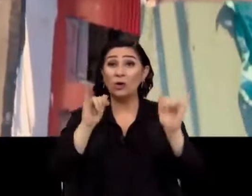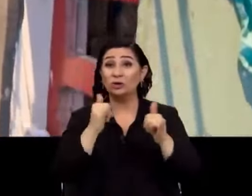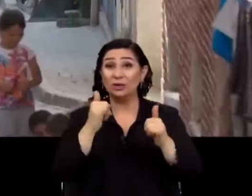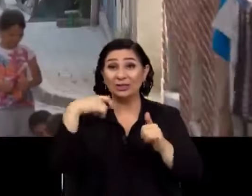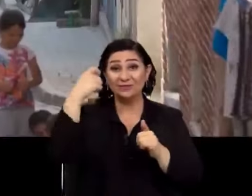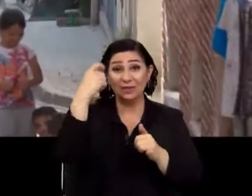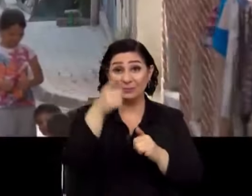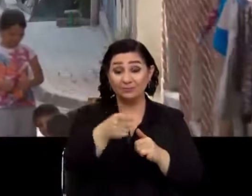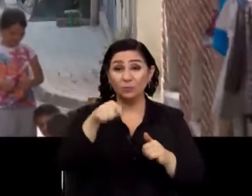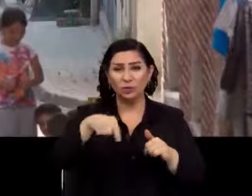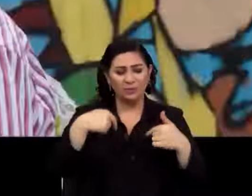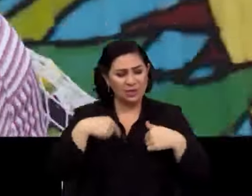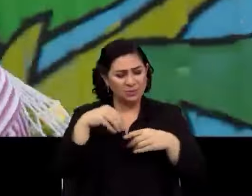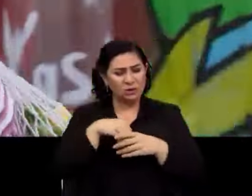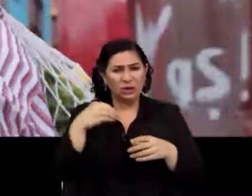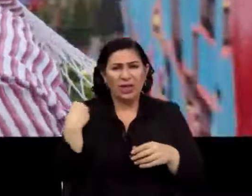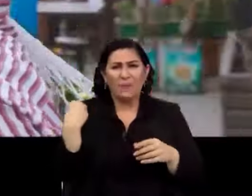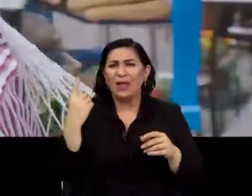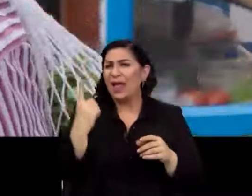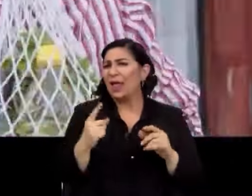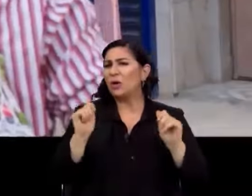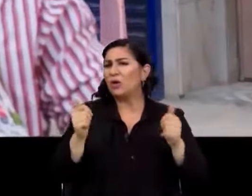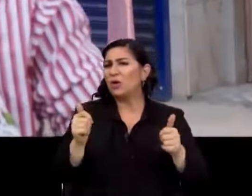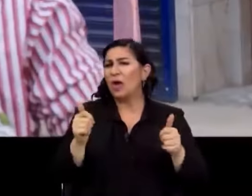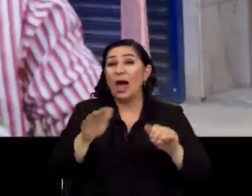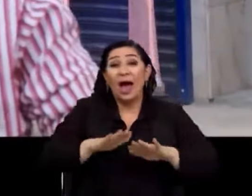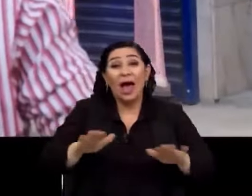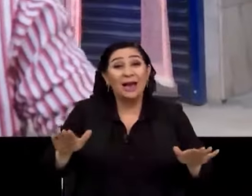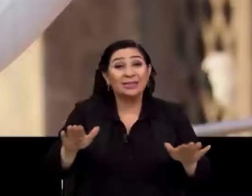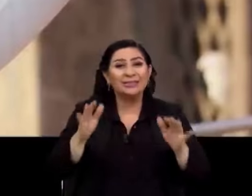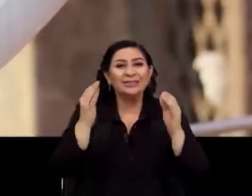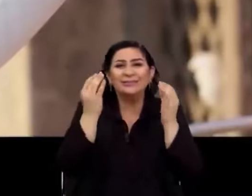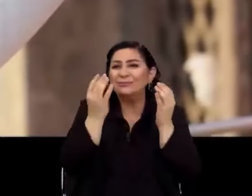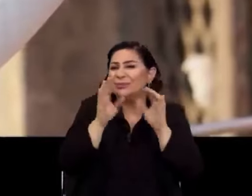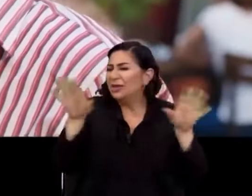bugün benim için yepyeni bir hayatın ilk günü artık İnce zate son Şeytan Tüyü